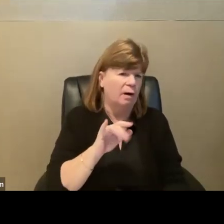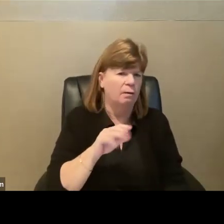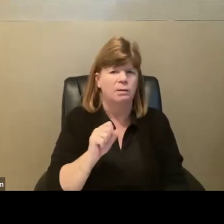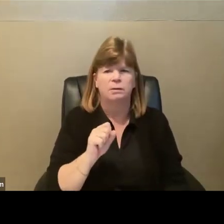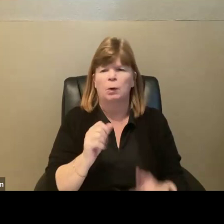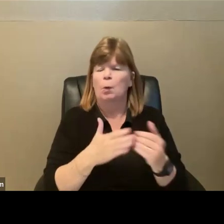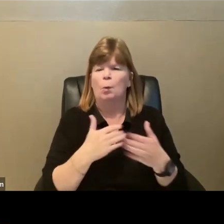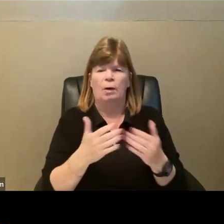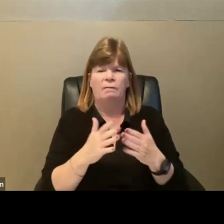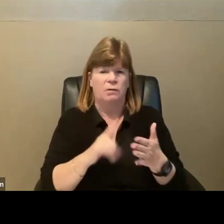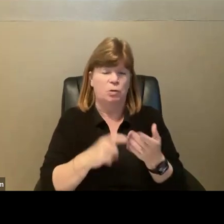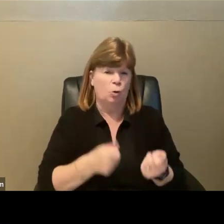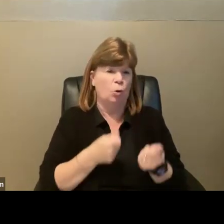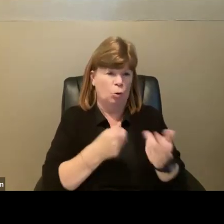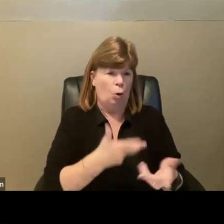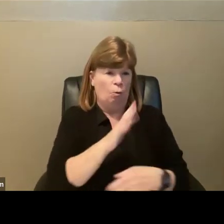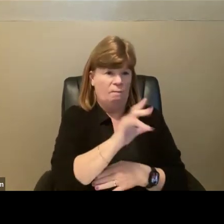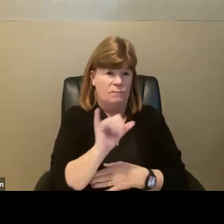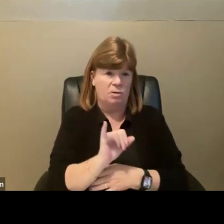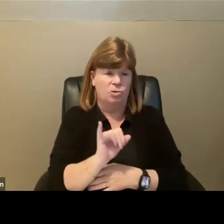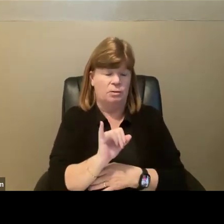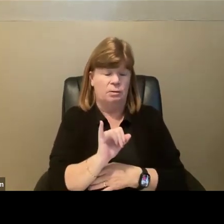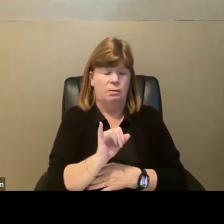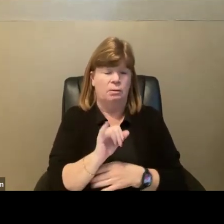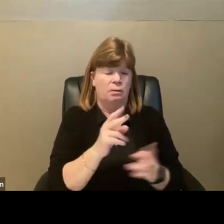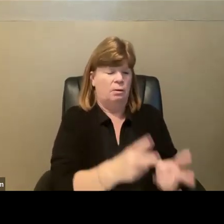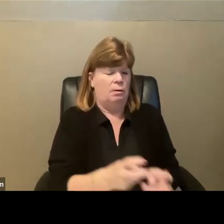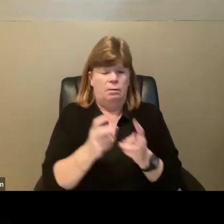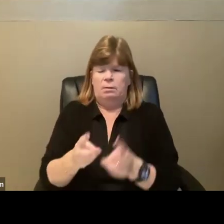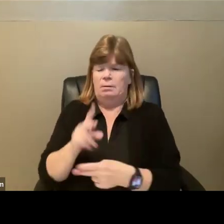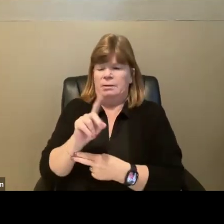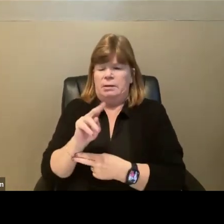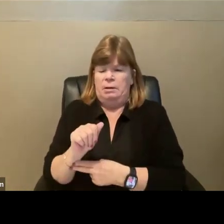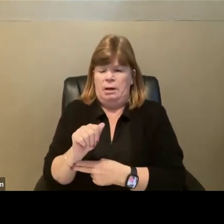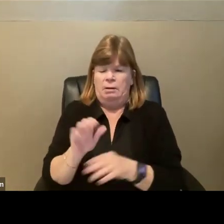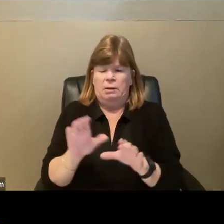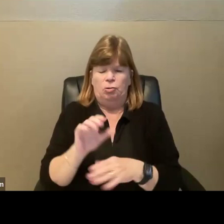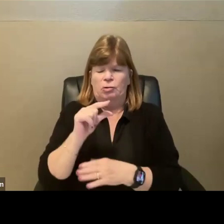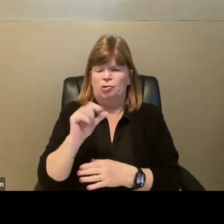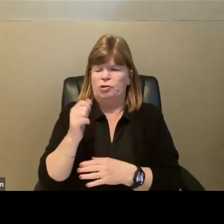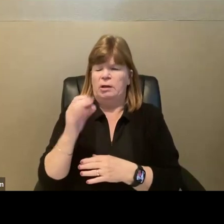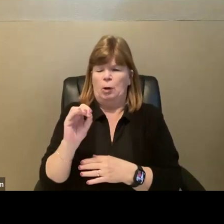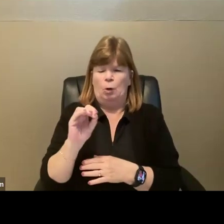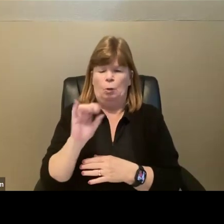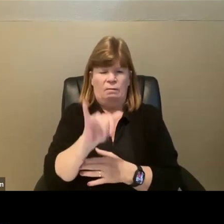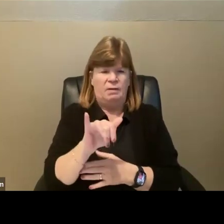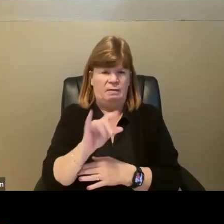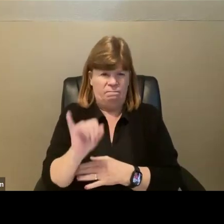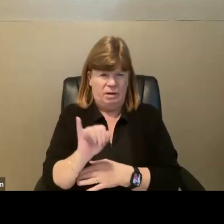que esté causando esta infección. Son capaces de hacer el genoma de esa infección y luego